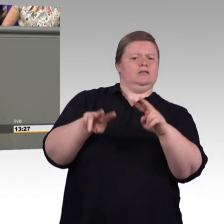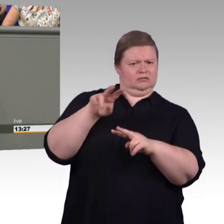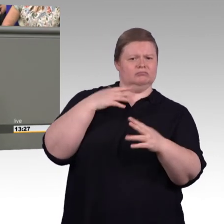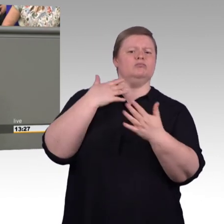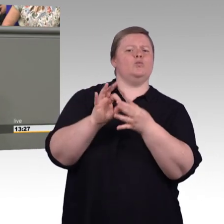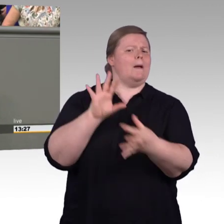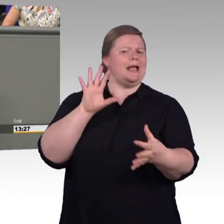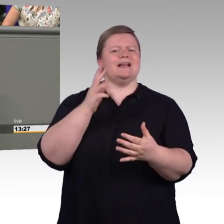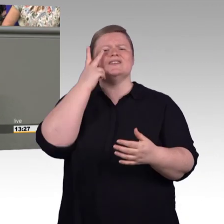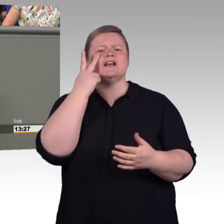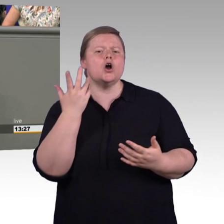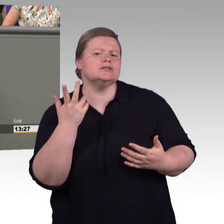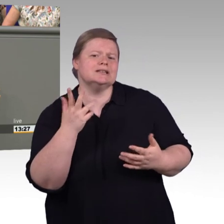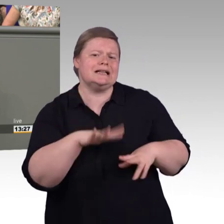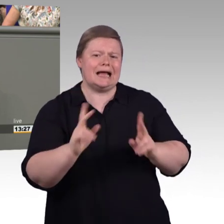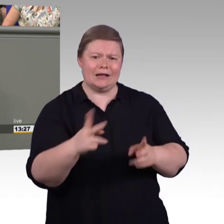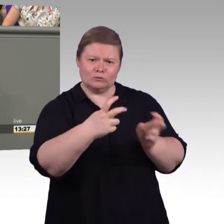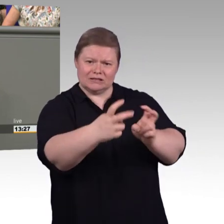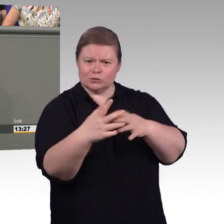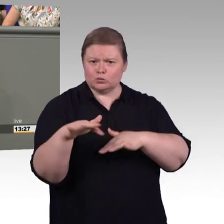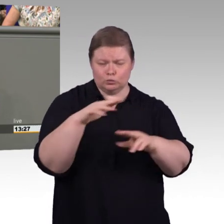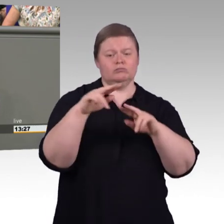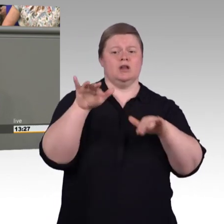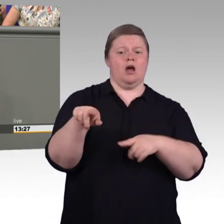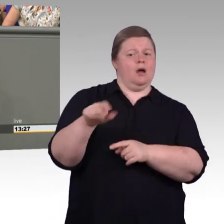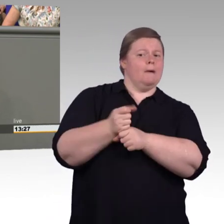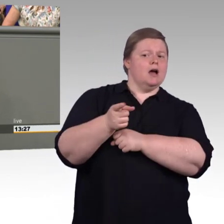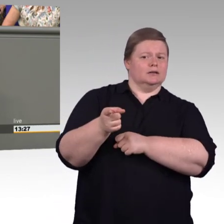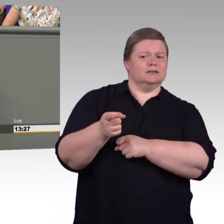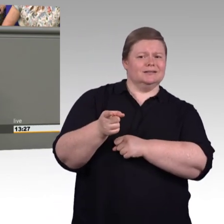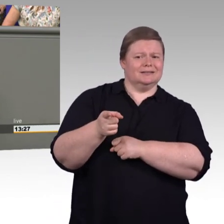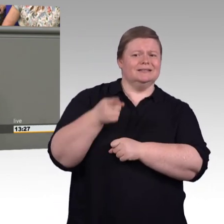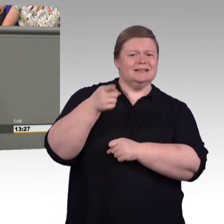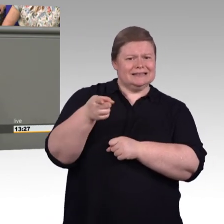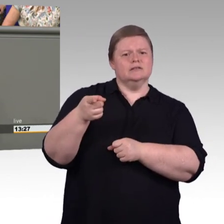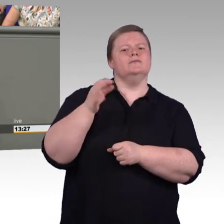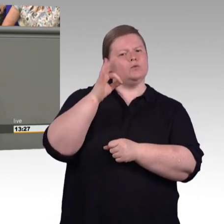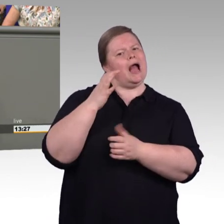im Grundgesetz verankern werden und unsere sozialdemokratische Familienministerin Franziska Giffey.